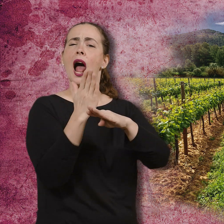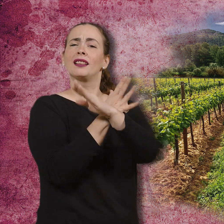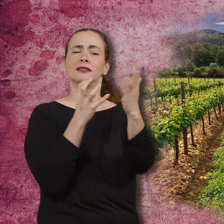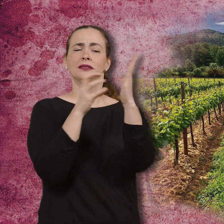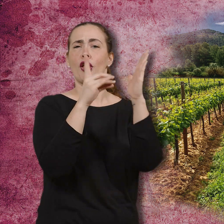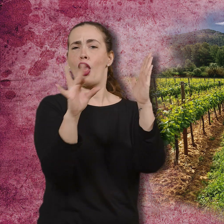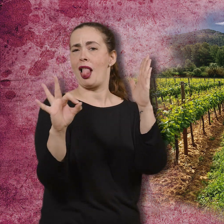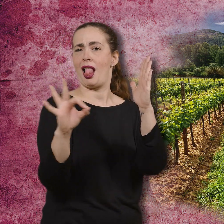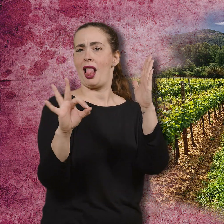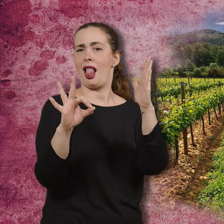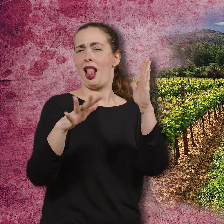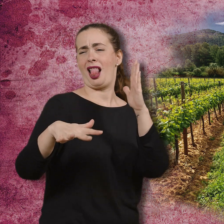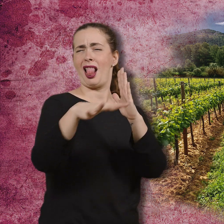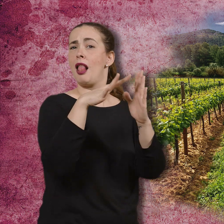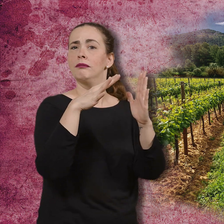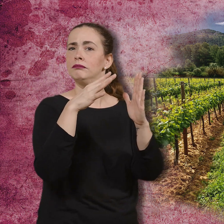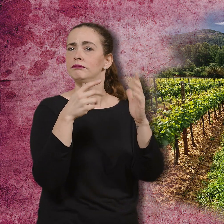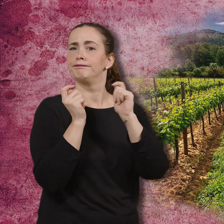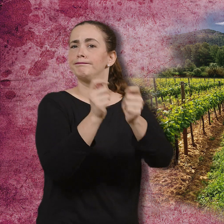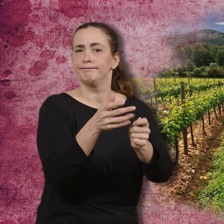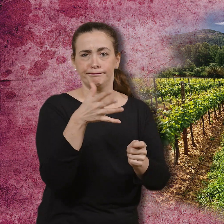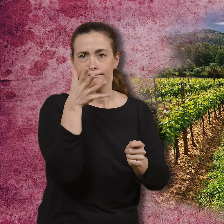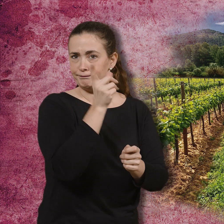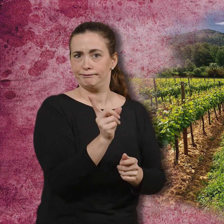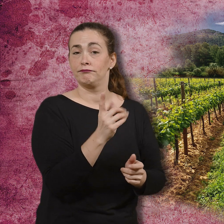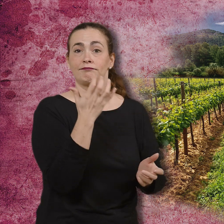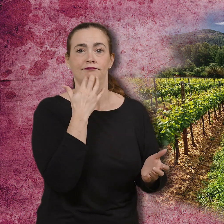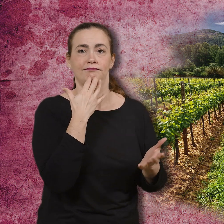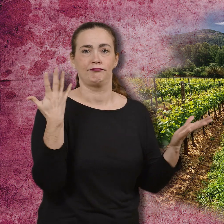que no es podien adscriure a cap de les denominacions d'origen catalanes,